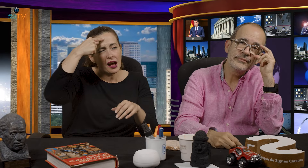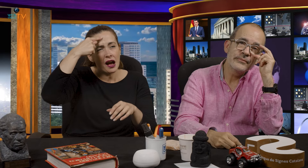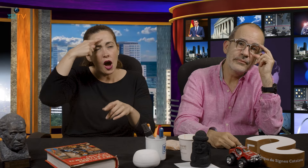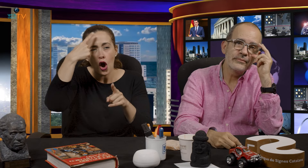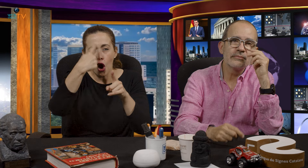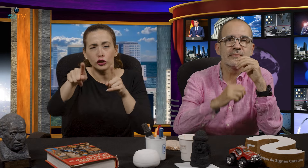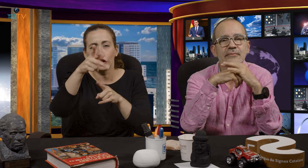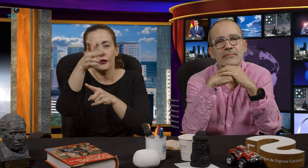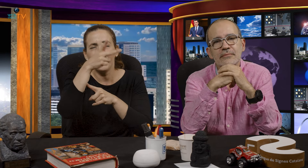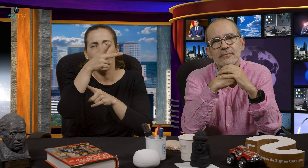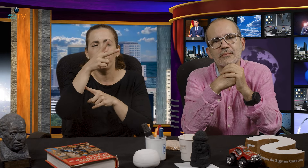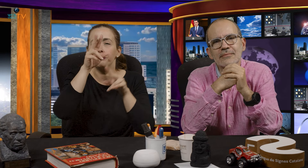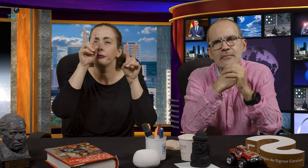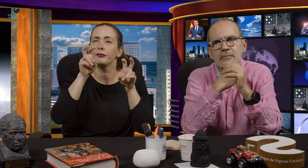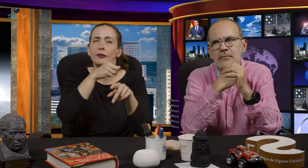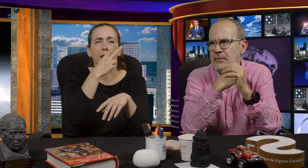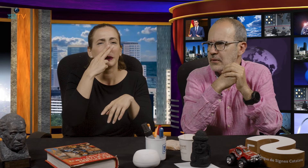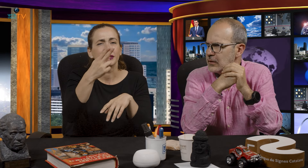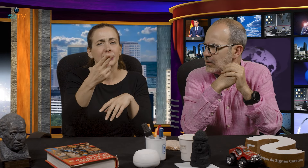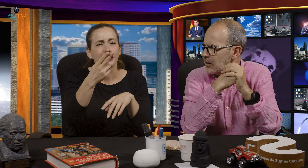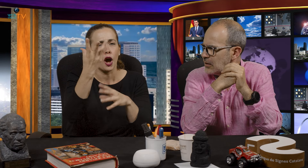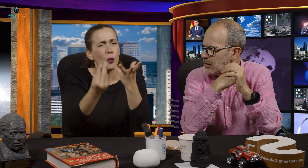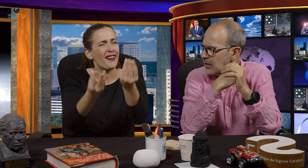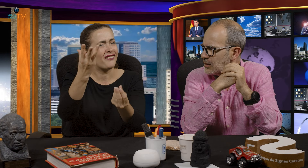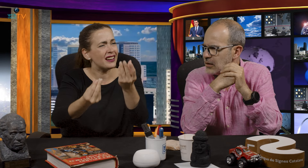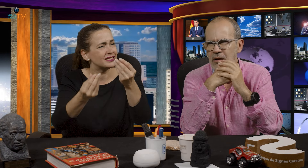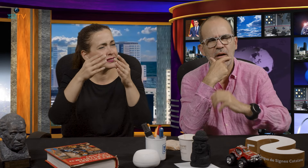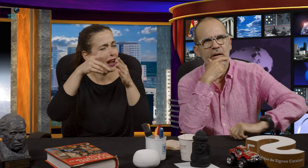Ahora me acabo de acordar de otro video de una visita a unas cuevas